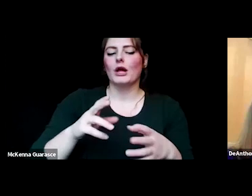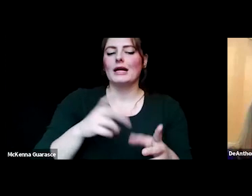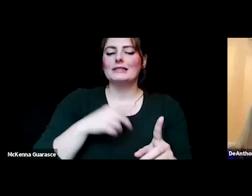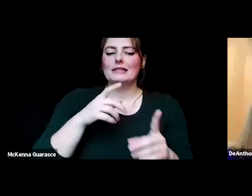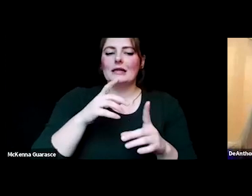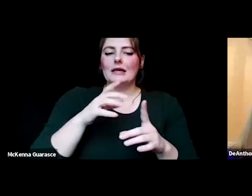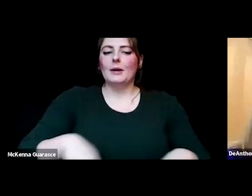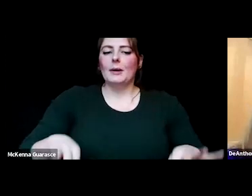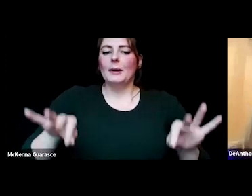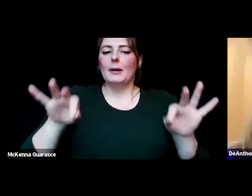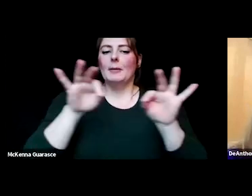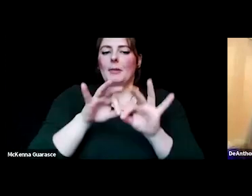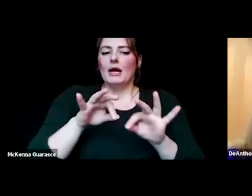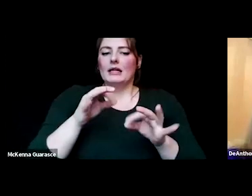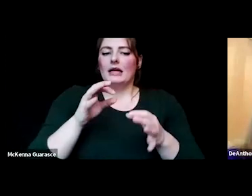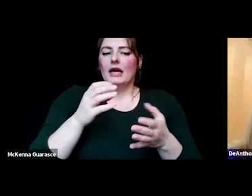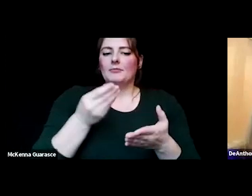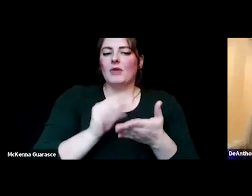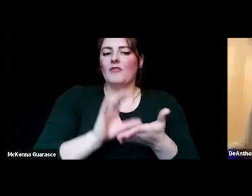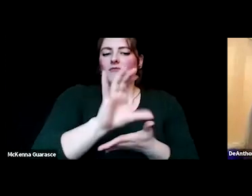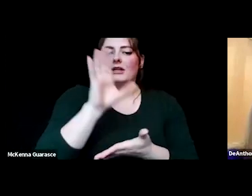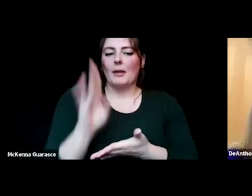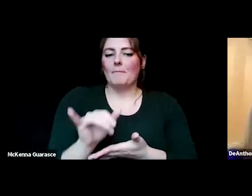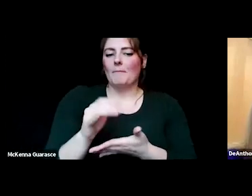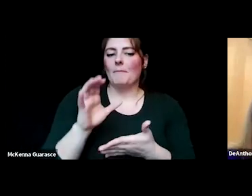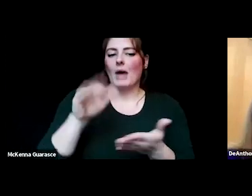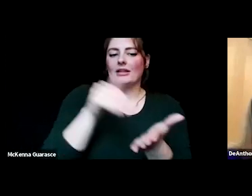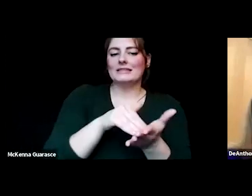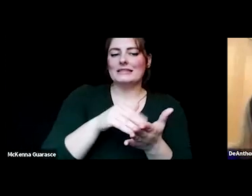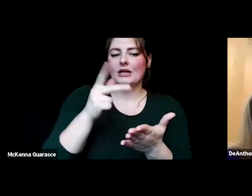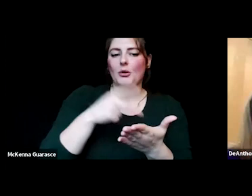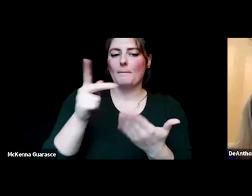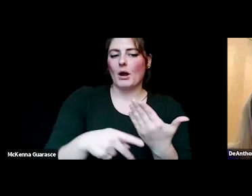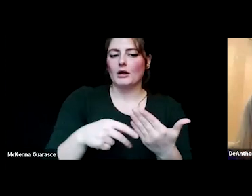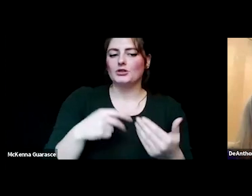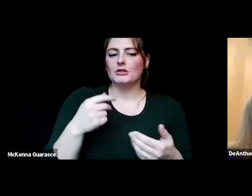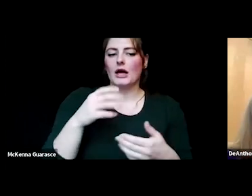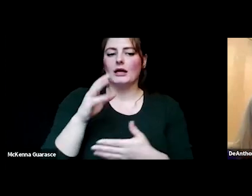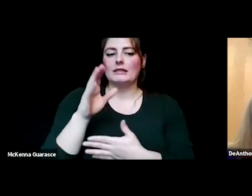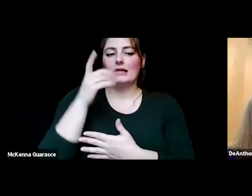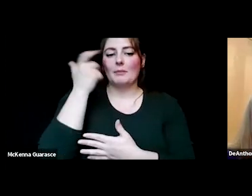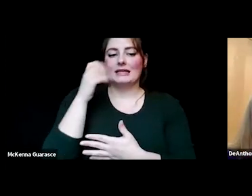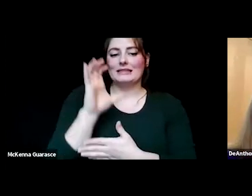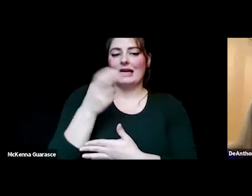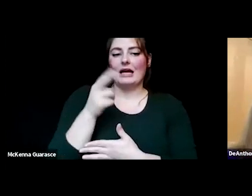como los TSC provienen de diversos orígenes, diversas experiencias vividas y especialidades, ser intencional sobre quién se añade